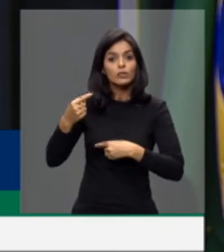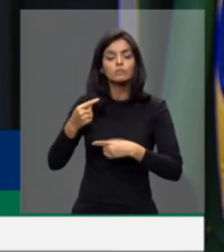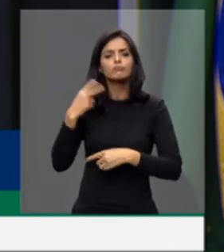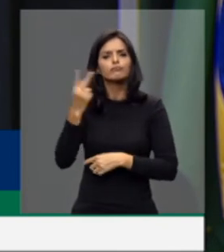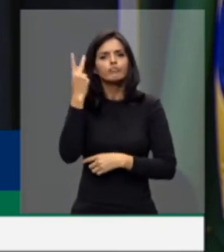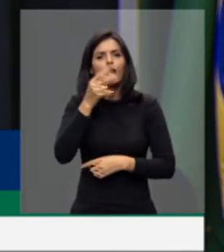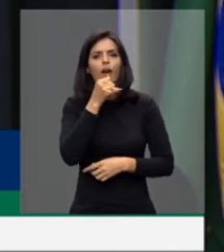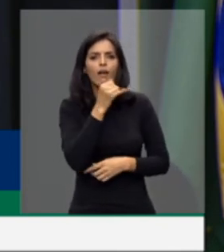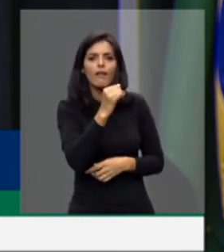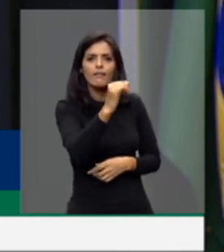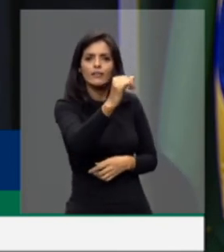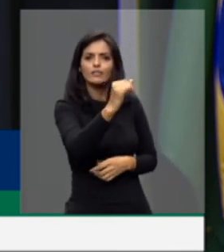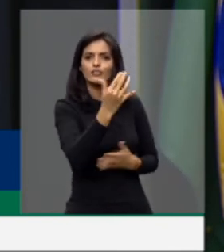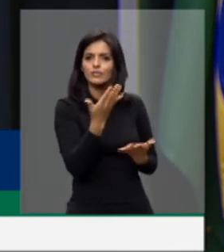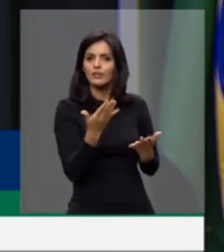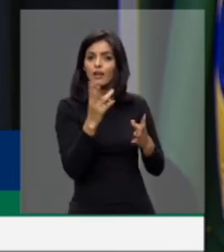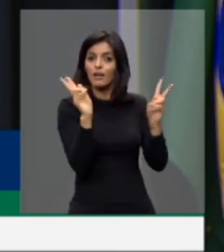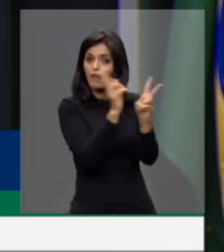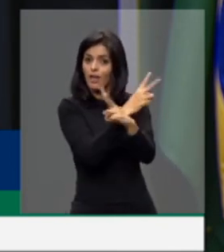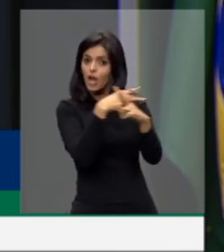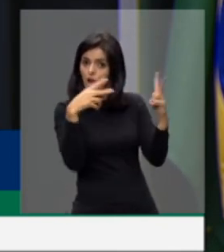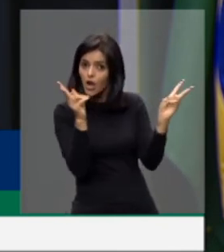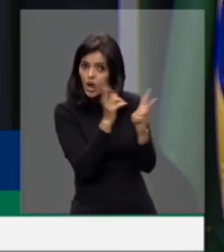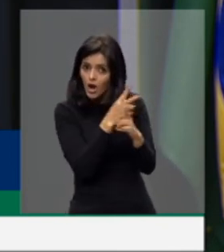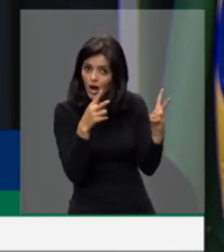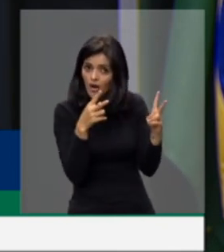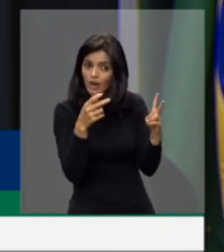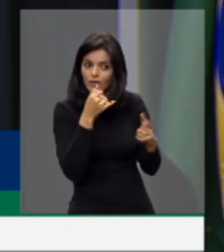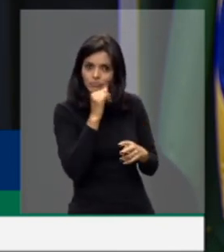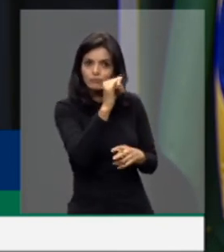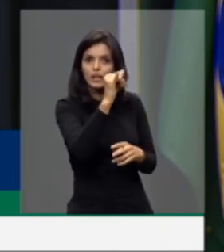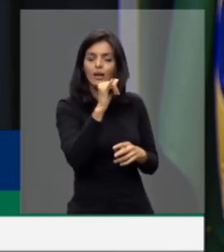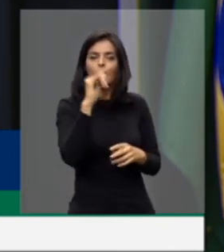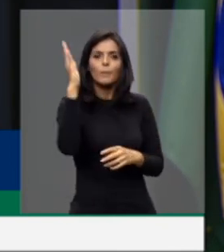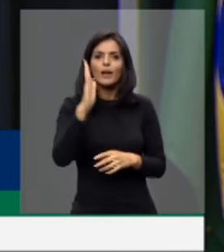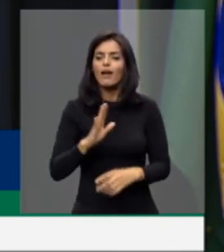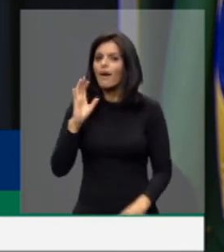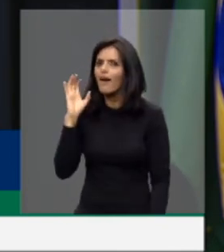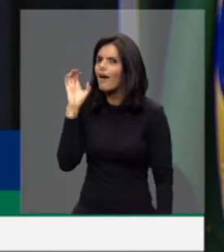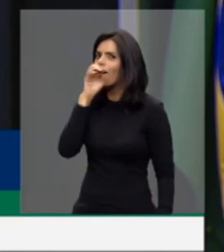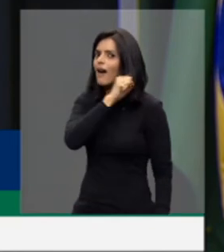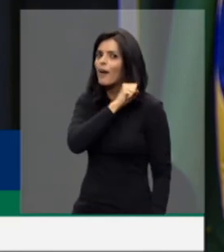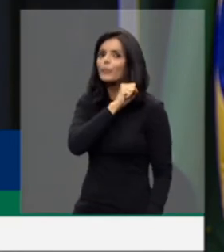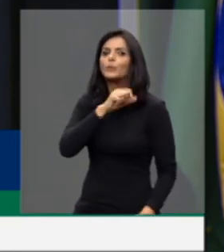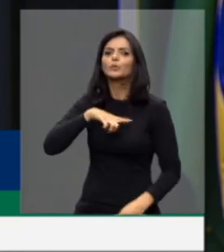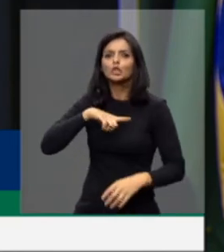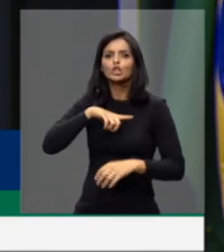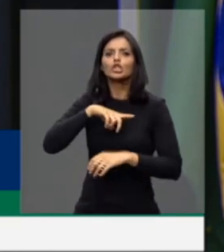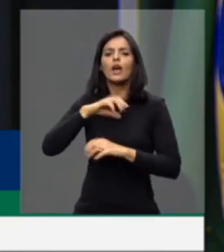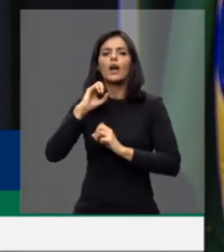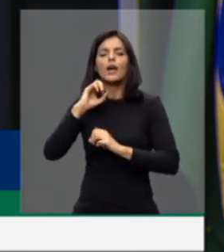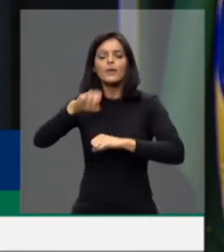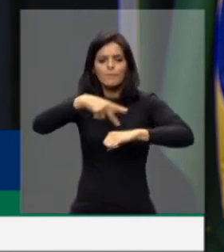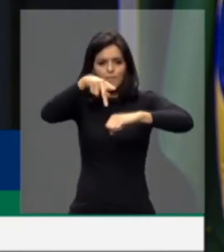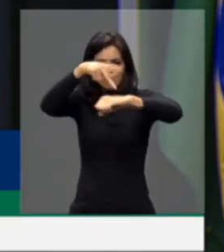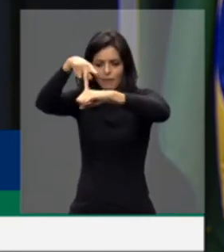RETROCESSO NESSE ASPECTO TÃO IMPORTANTE. EM 1912 HOUVE UMA DECISÃO POLÍTICA DESSE PAÍS EM VALORIZAR AS ENERGIAS, A ENERGIA EÓ LICA, E O BRASIL